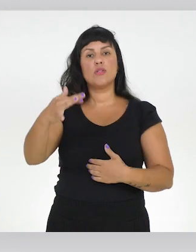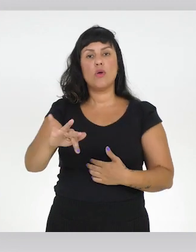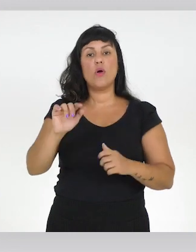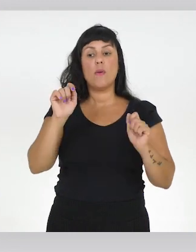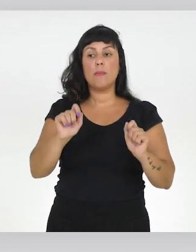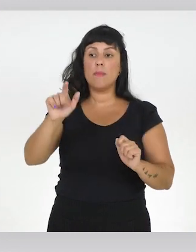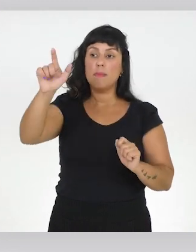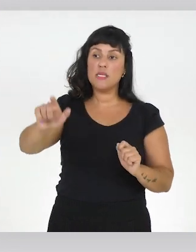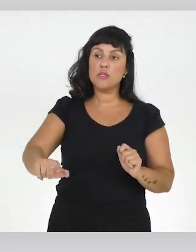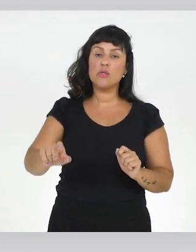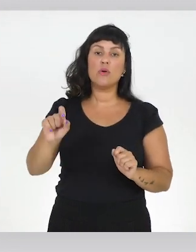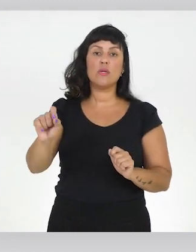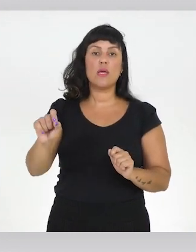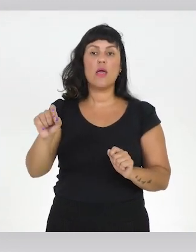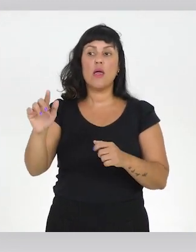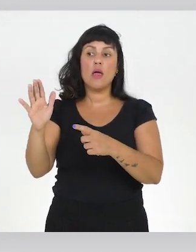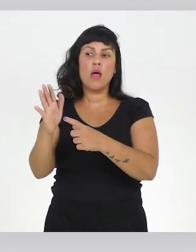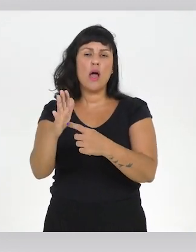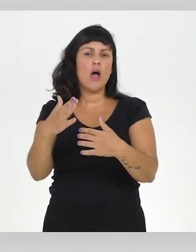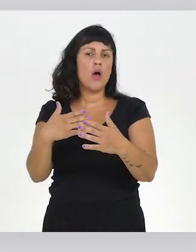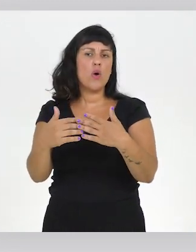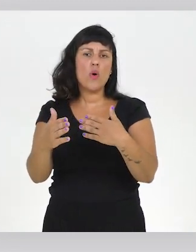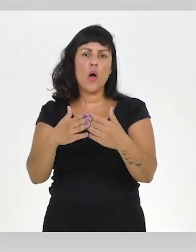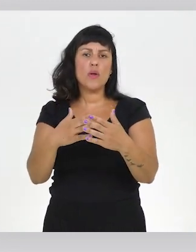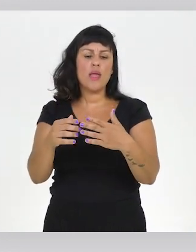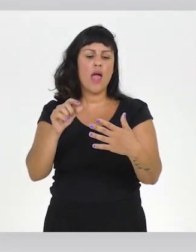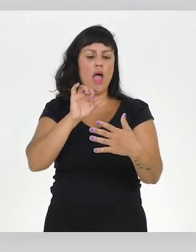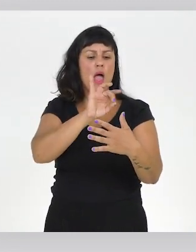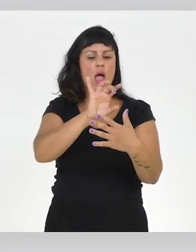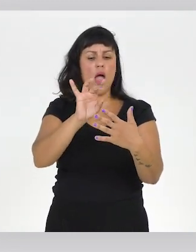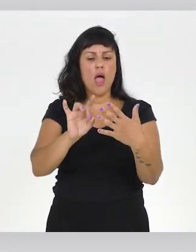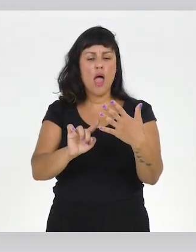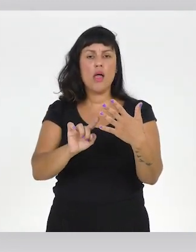um desses cinco mecanismos. Agora, fazendo uma abordagem geral